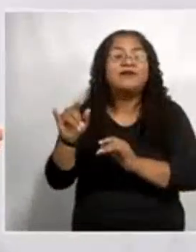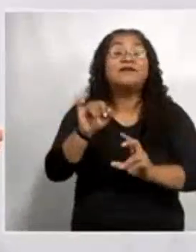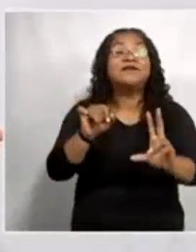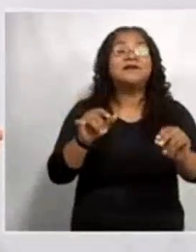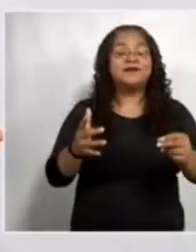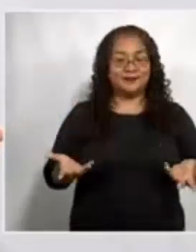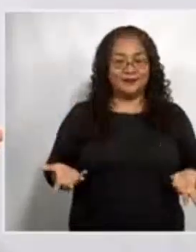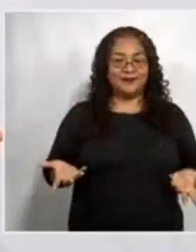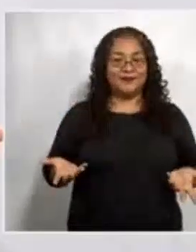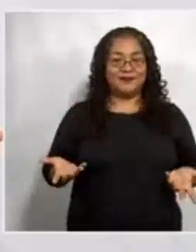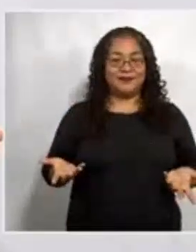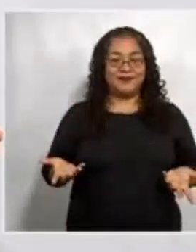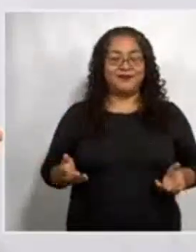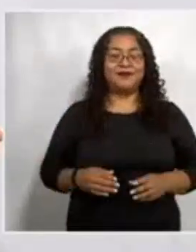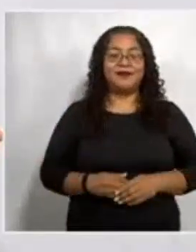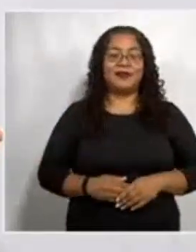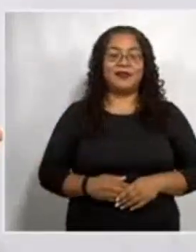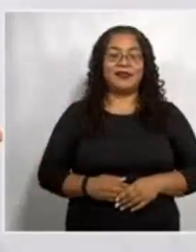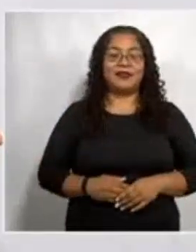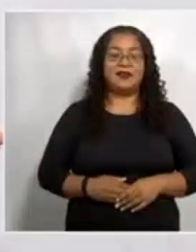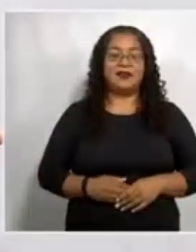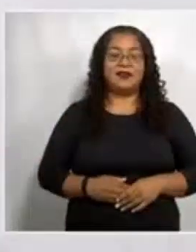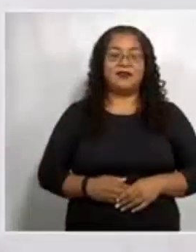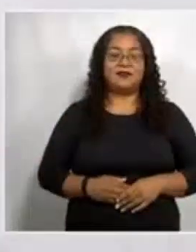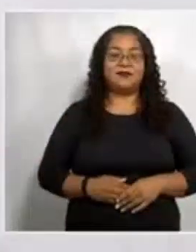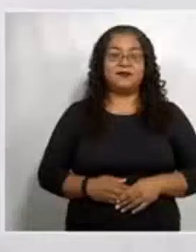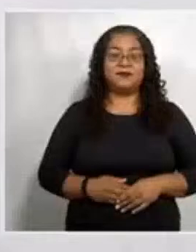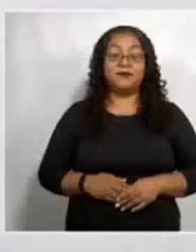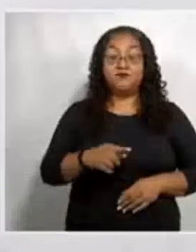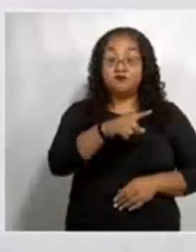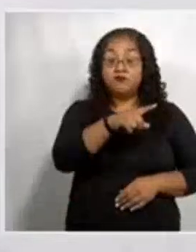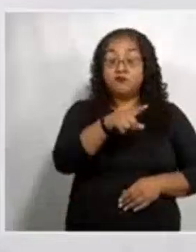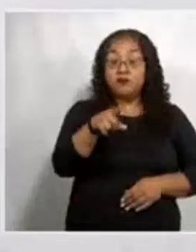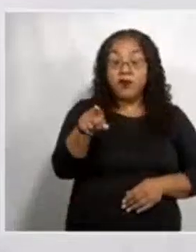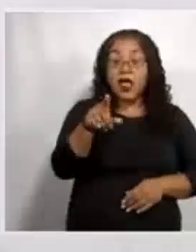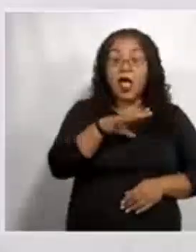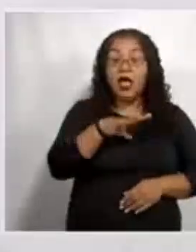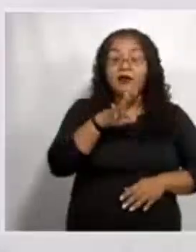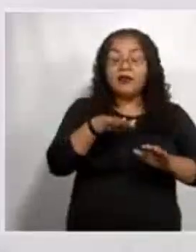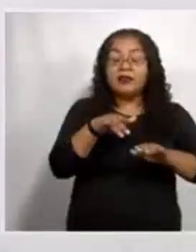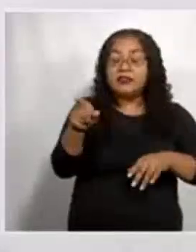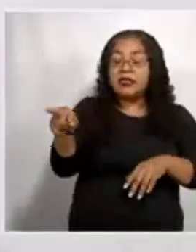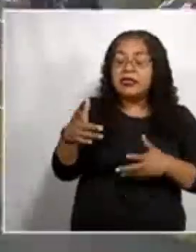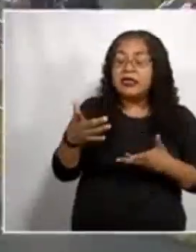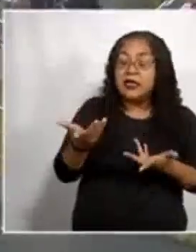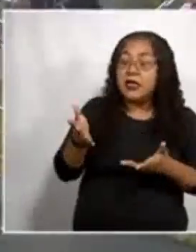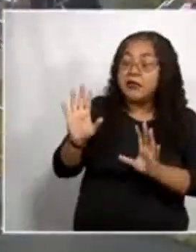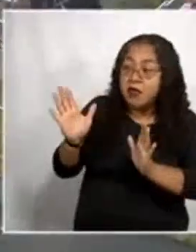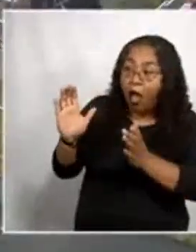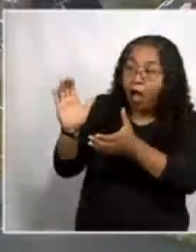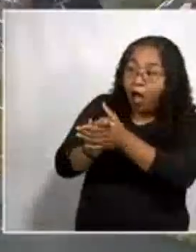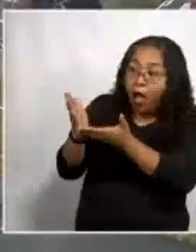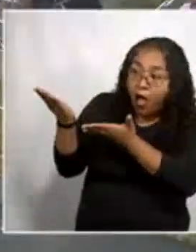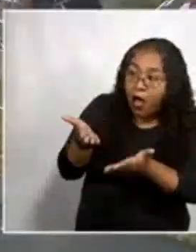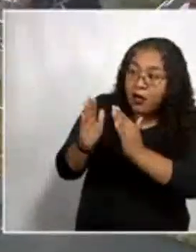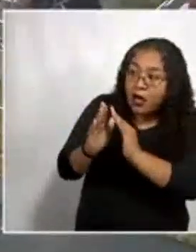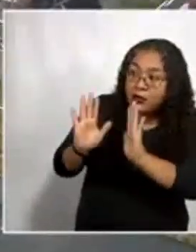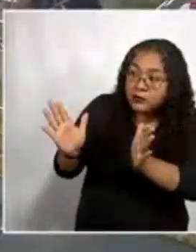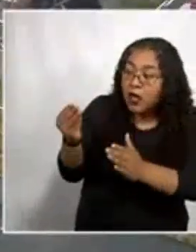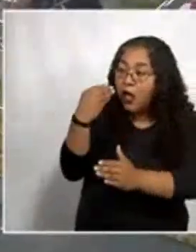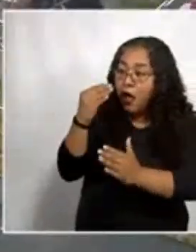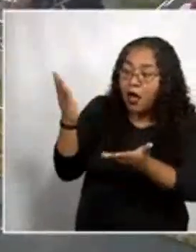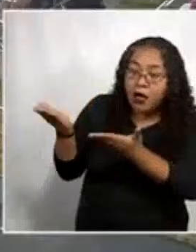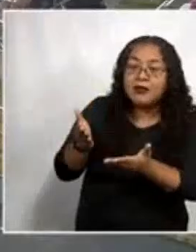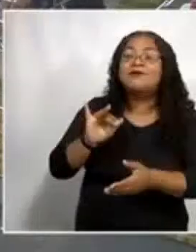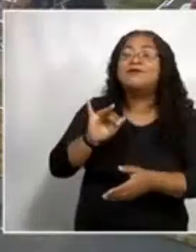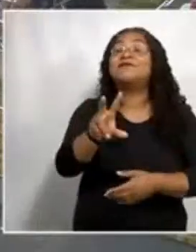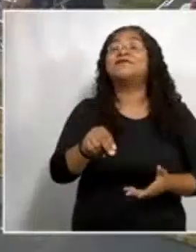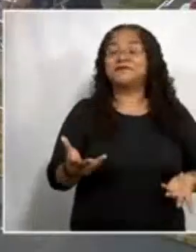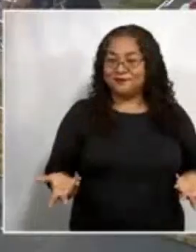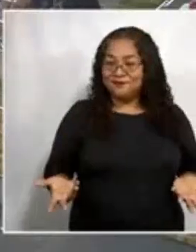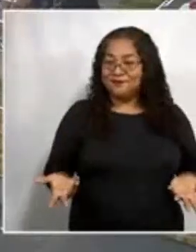Bueno, ¿quiénes cuidamos? hasta los maridos.